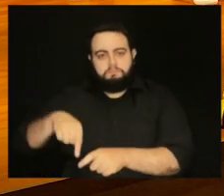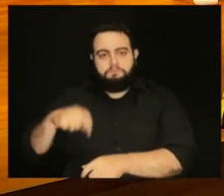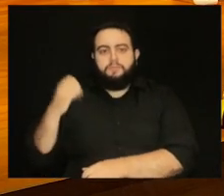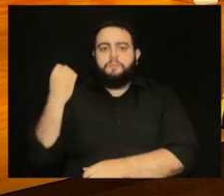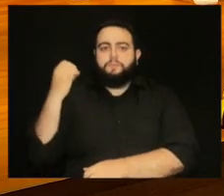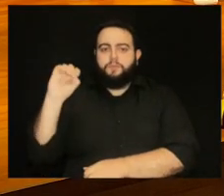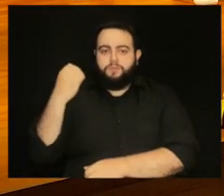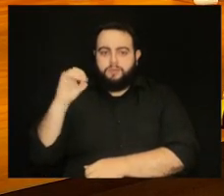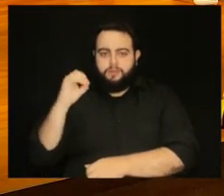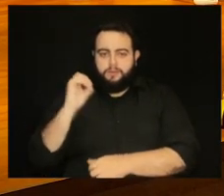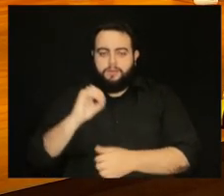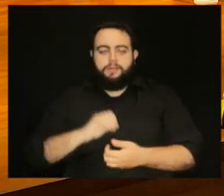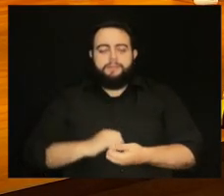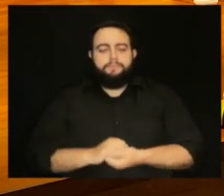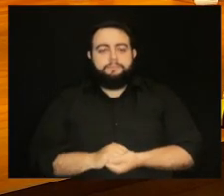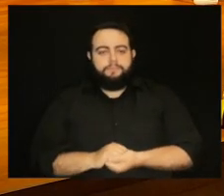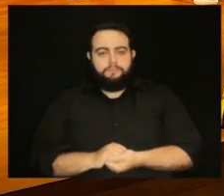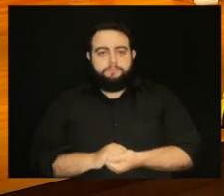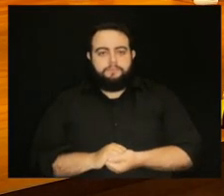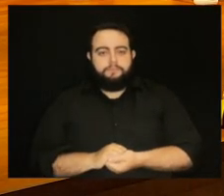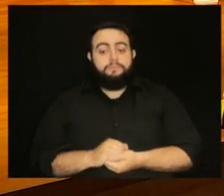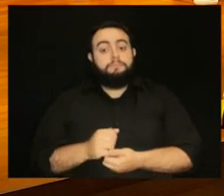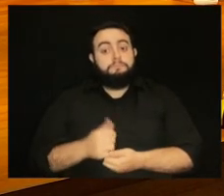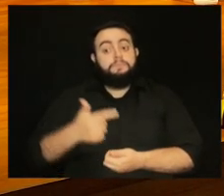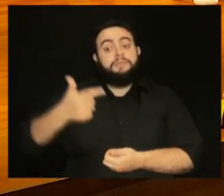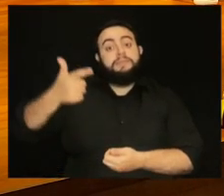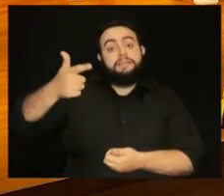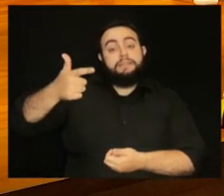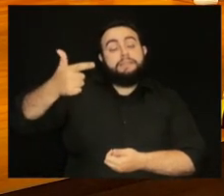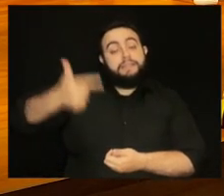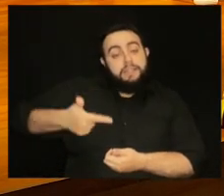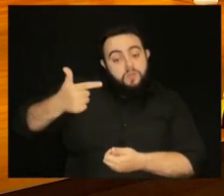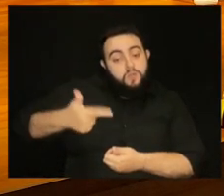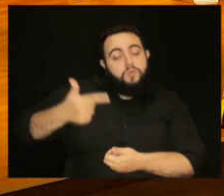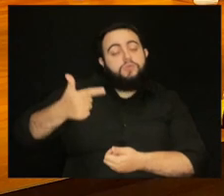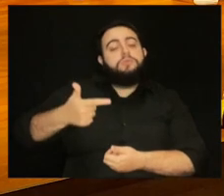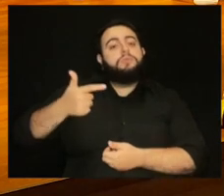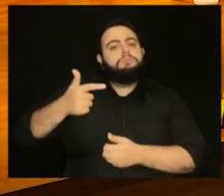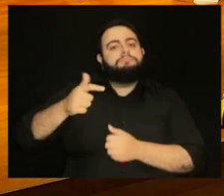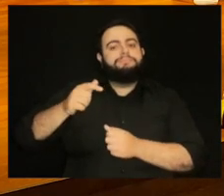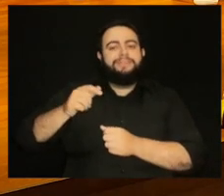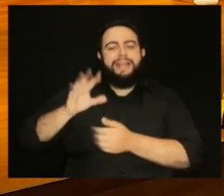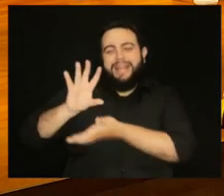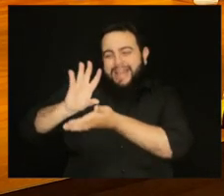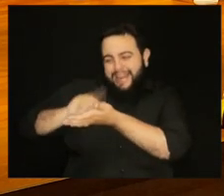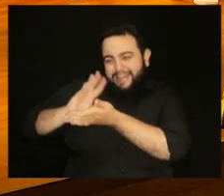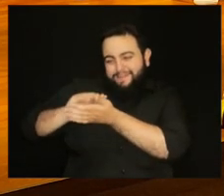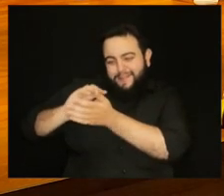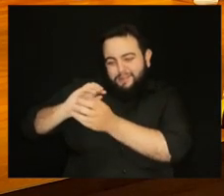gravavam. E aí ele é a segunda gravadora com uma fábrica de discos da América